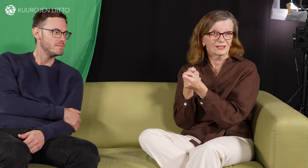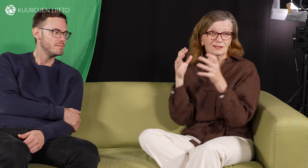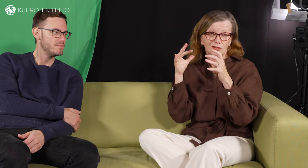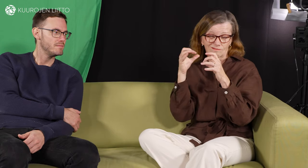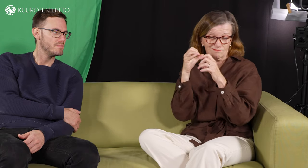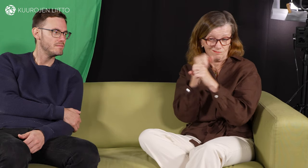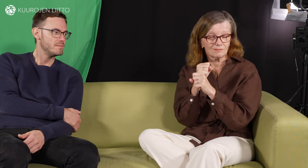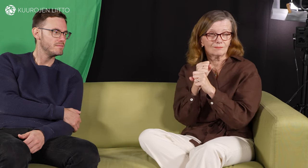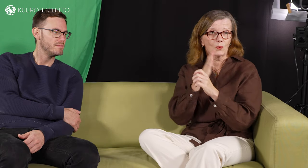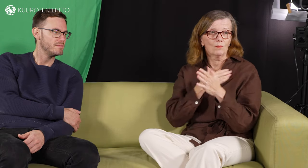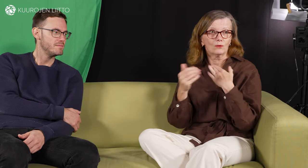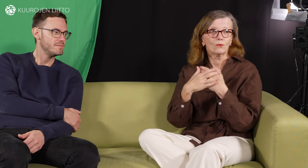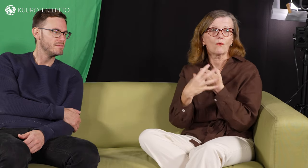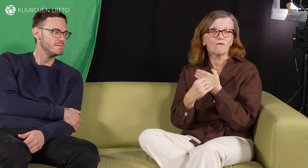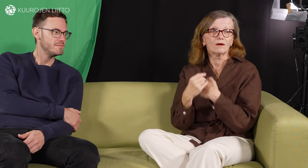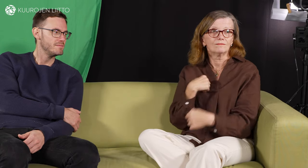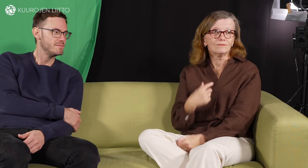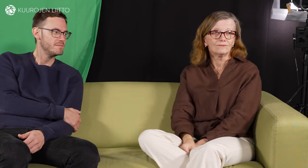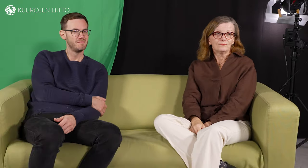Tässä työnkuvani tiivistettynä.